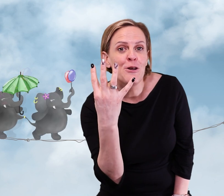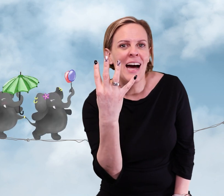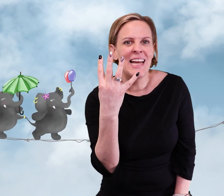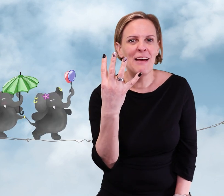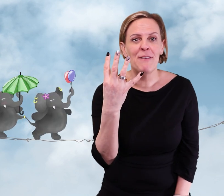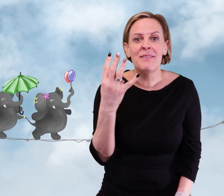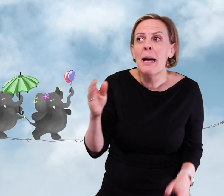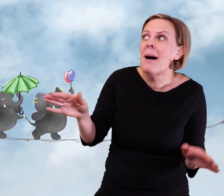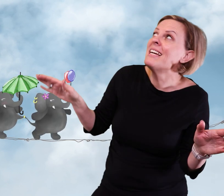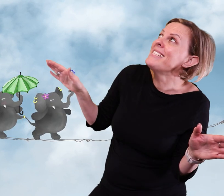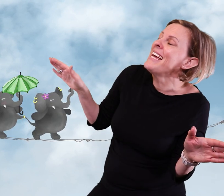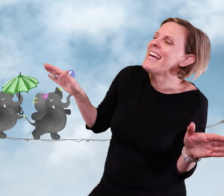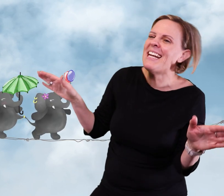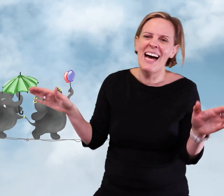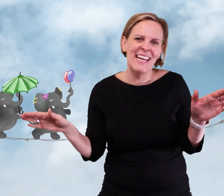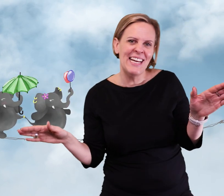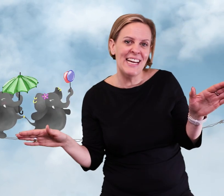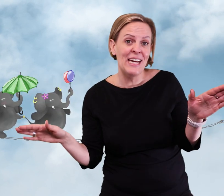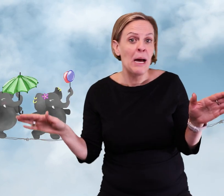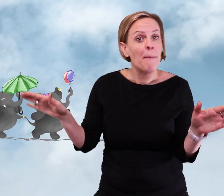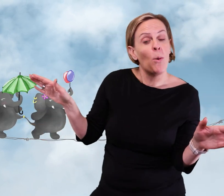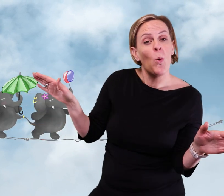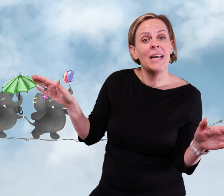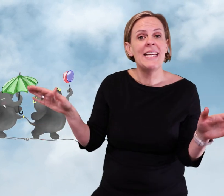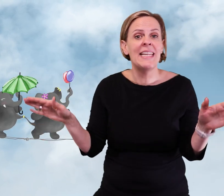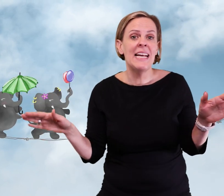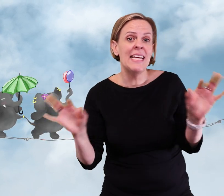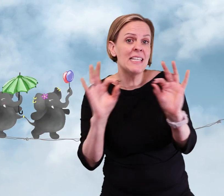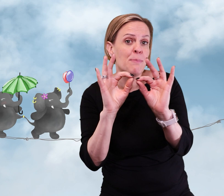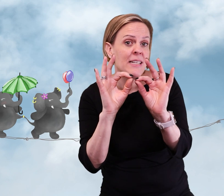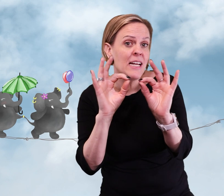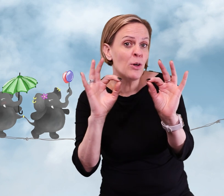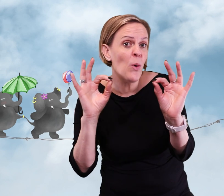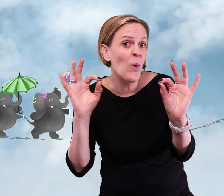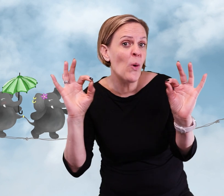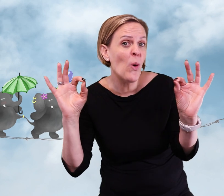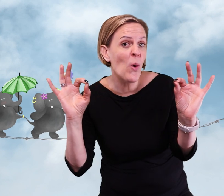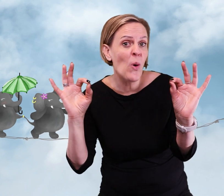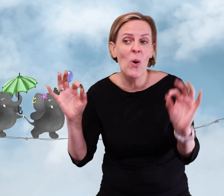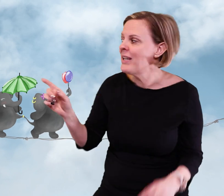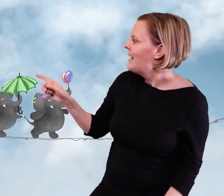fyra elefanter balanserade på en liten spindeltråd